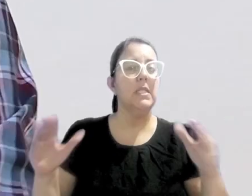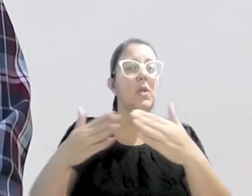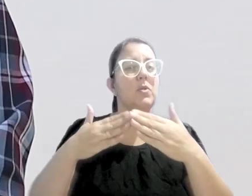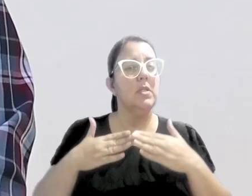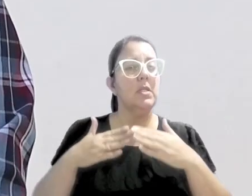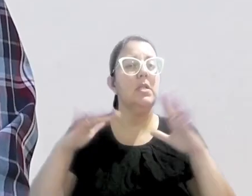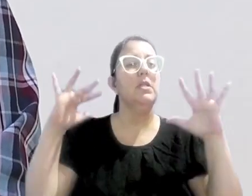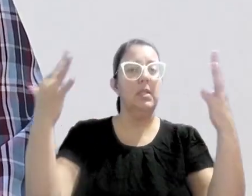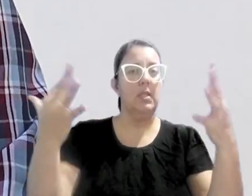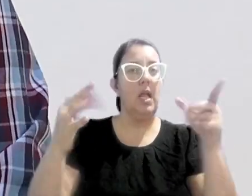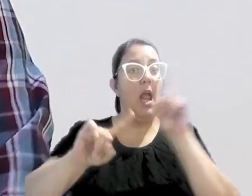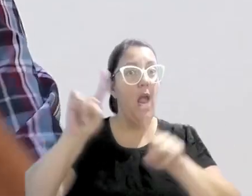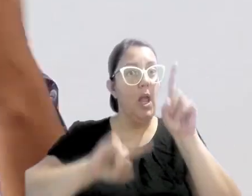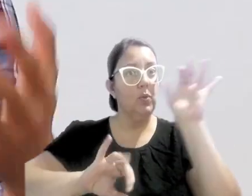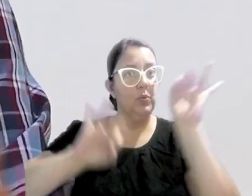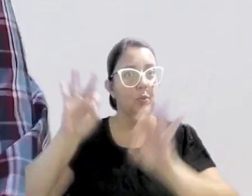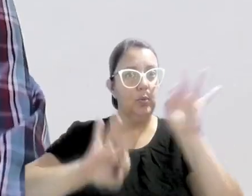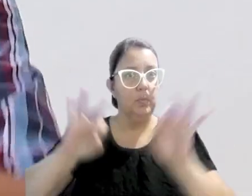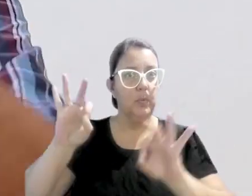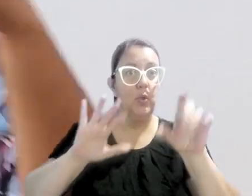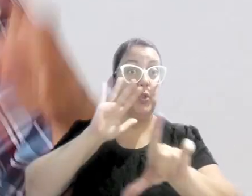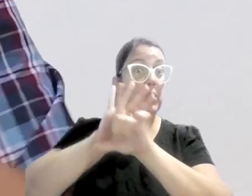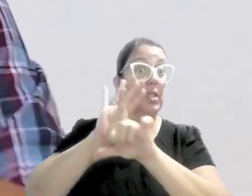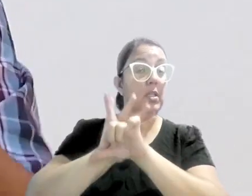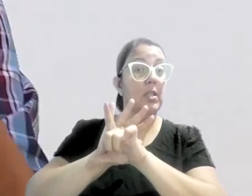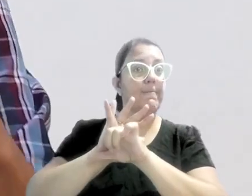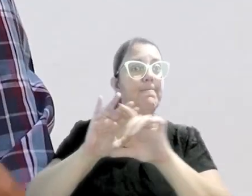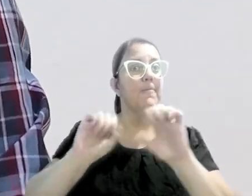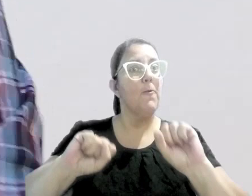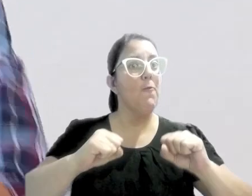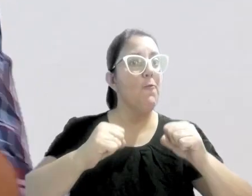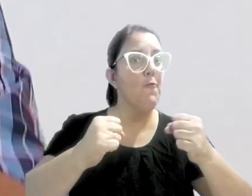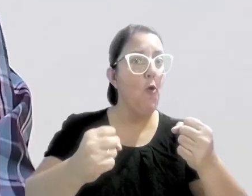E, nesse contexto, alguns desses projetos de lei que tramitavam no Congresso acabam ganhando força